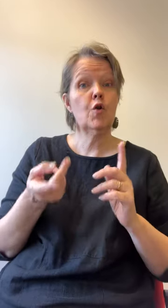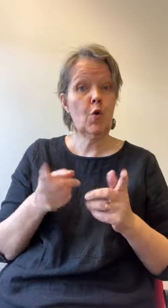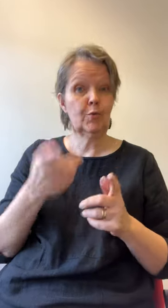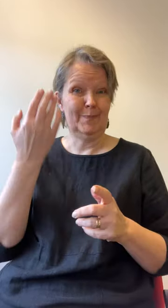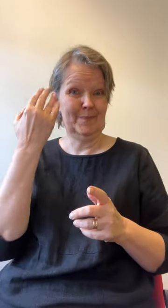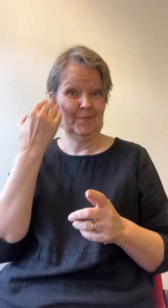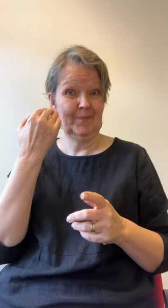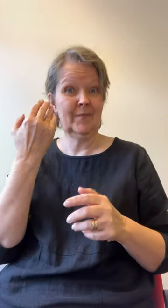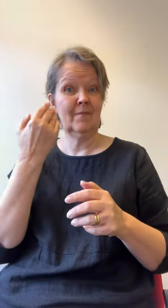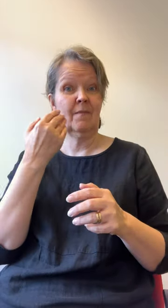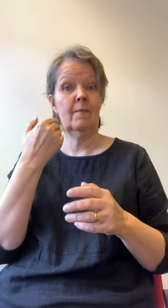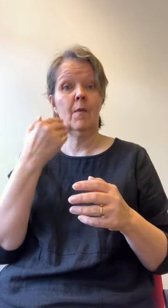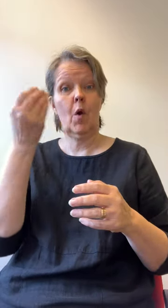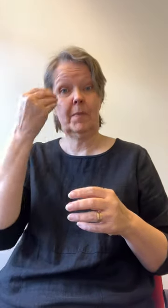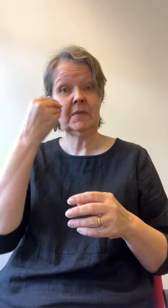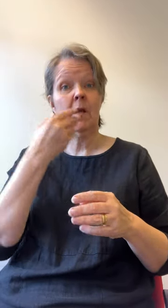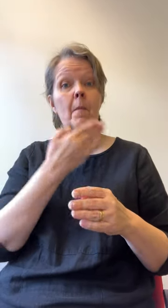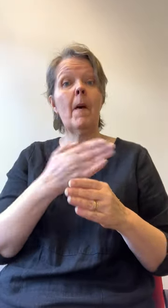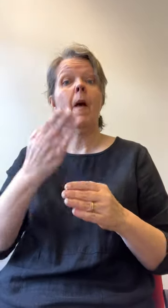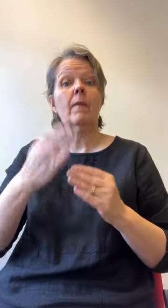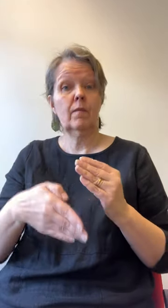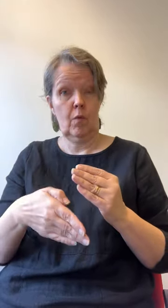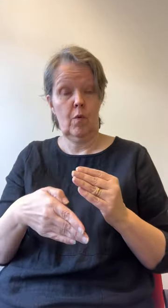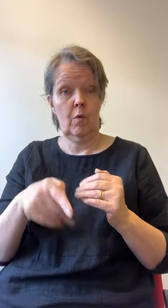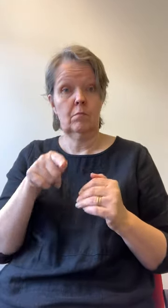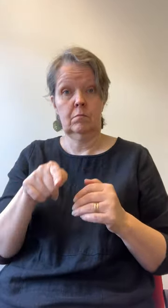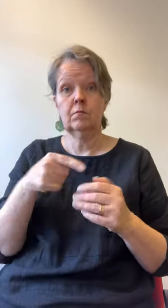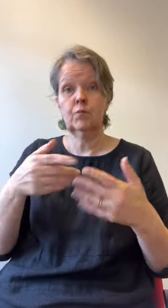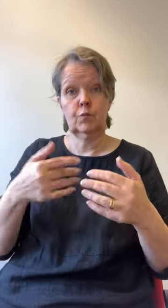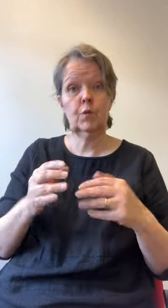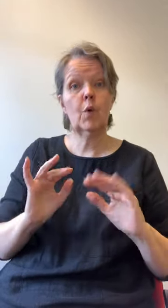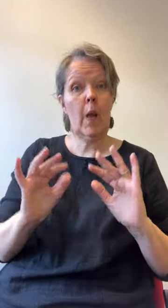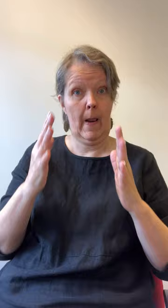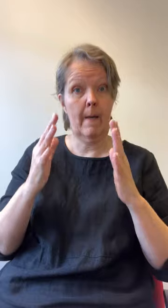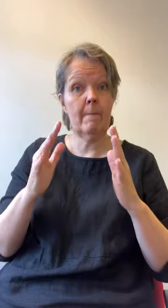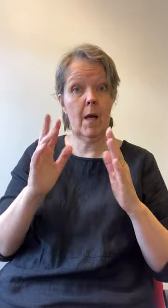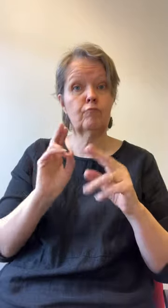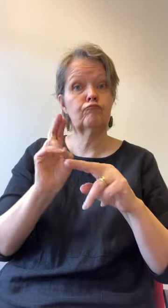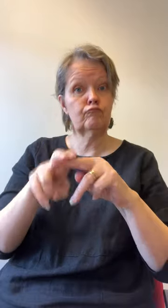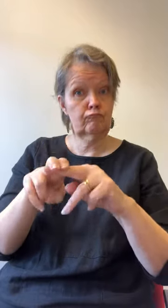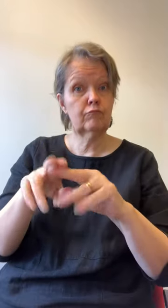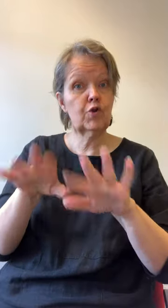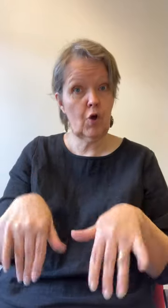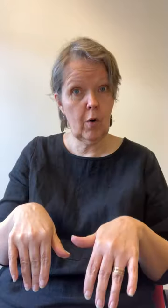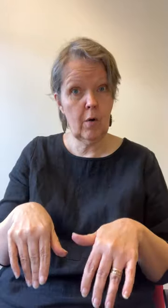Jos opiskelusi päättyi vähän aikaa sitten ja olet nyt työelämässä, -